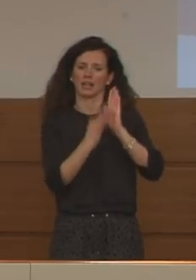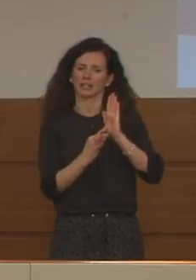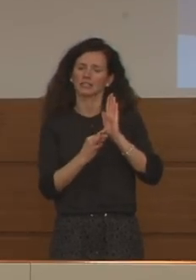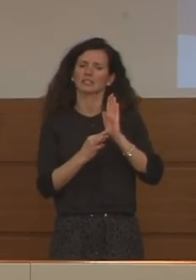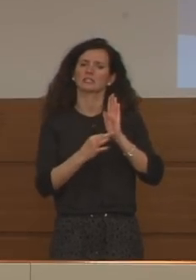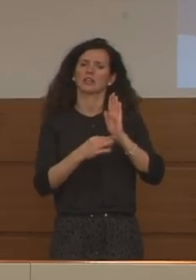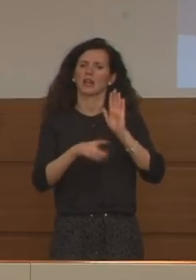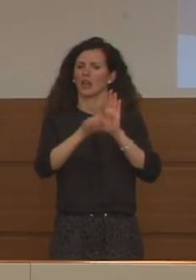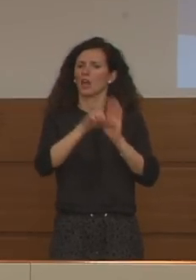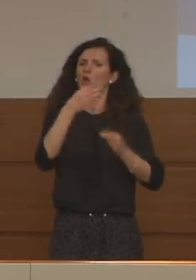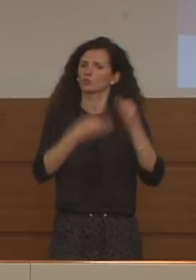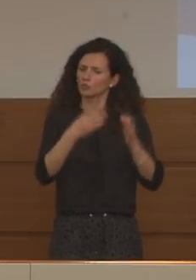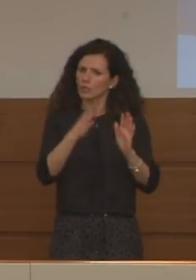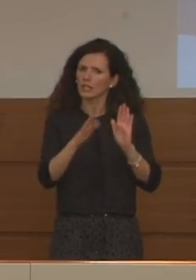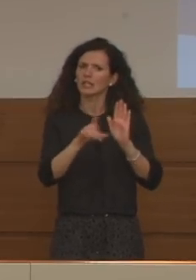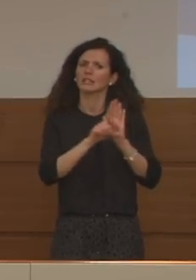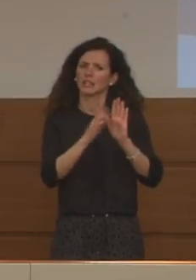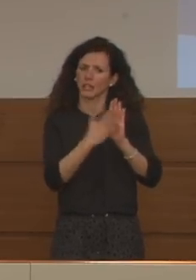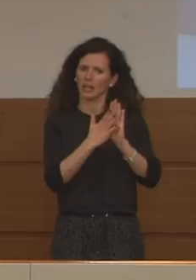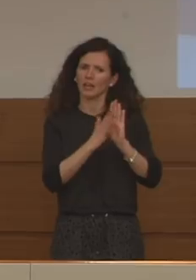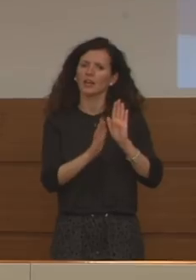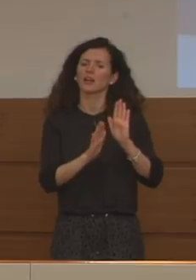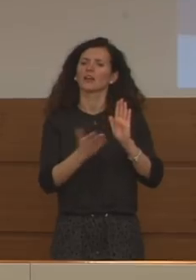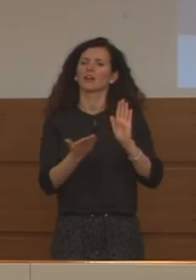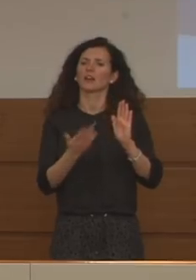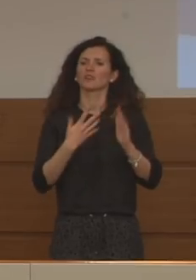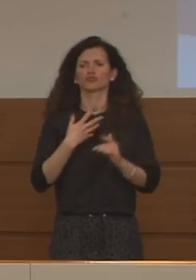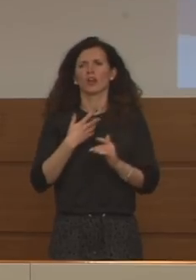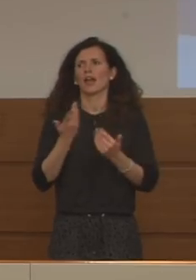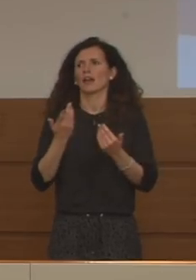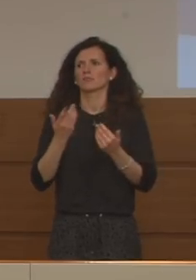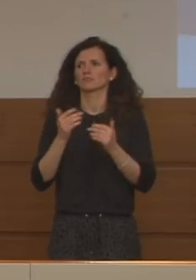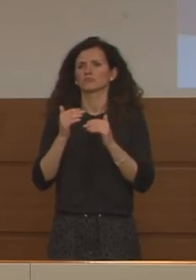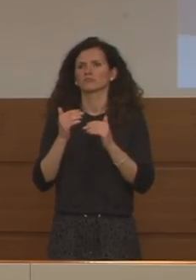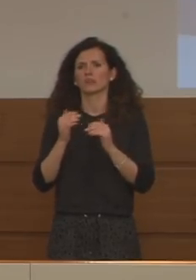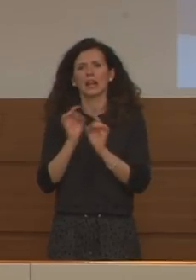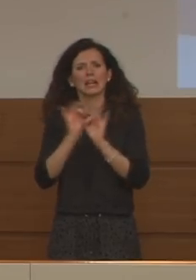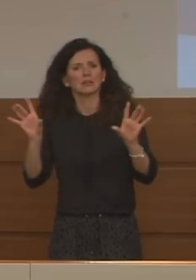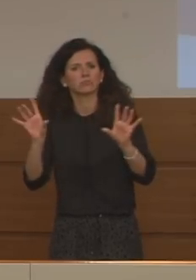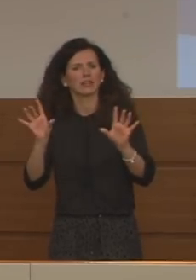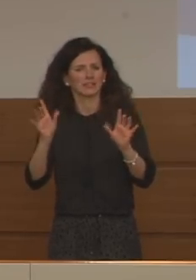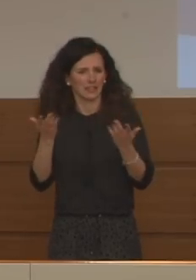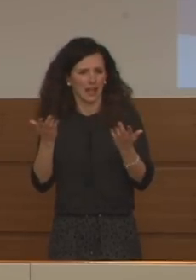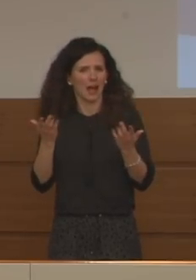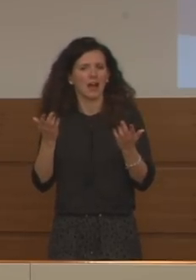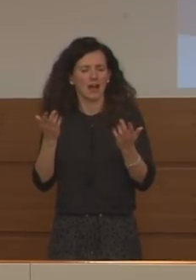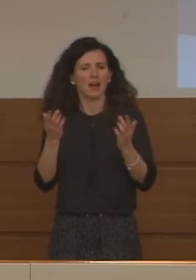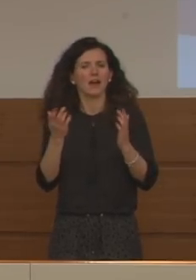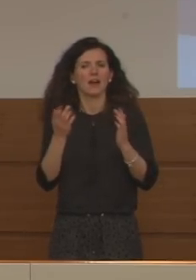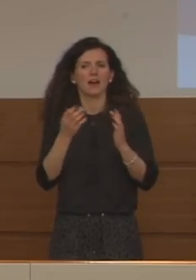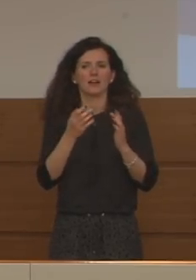caratteristiche di livelli di libertà e quindi dobbiamo trovare, studiare,